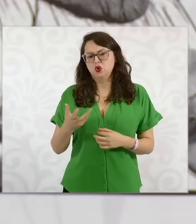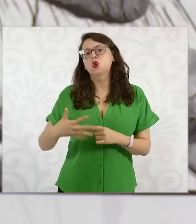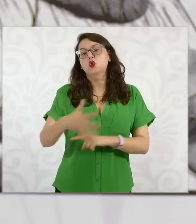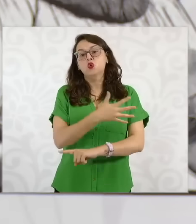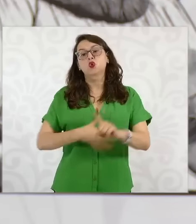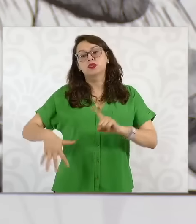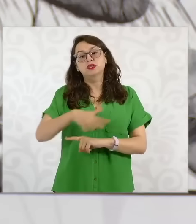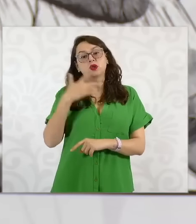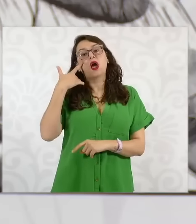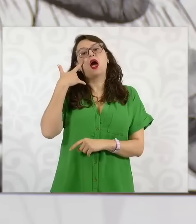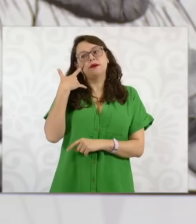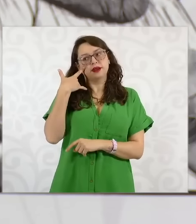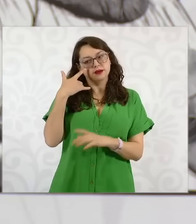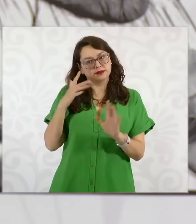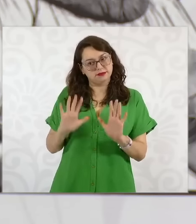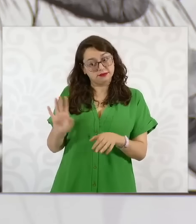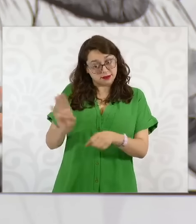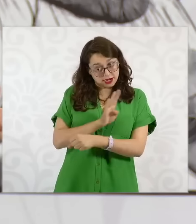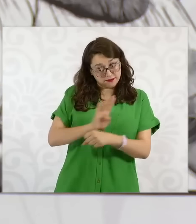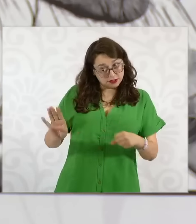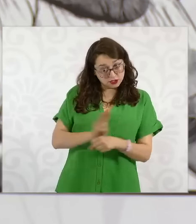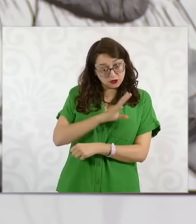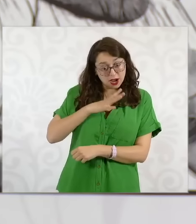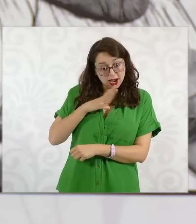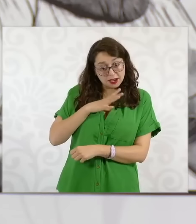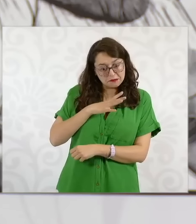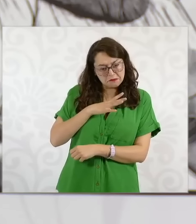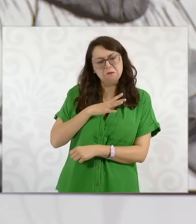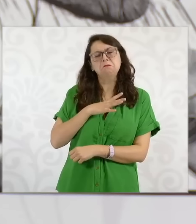Siempre tenemos que buscar las condiciones favorables para México, pero sería una creo que